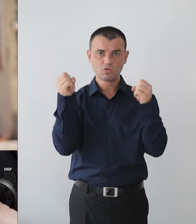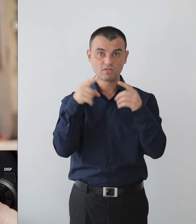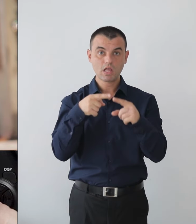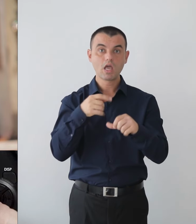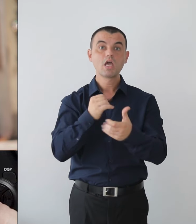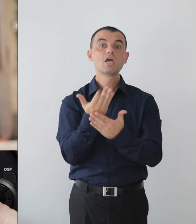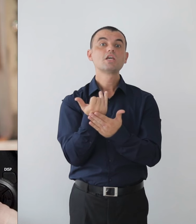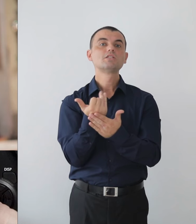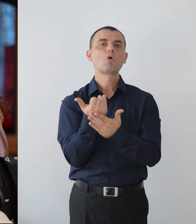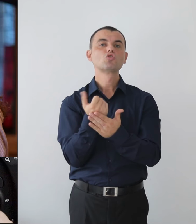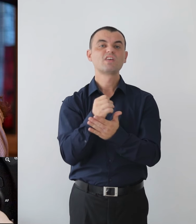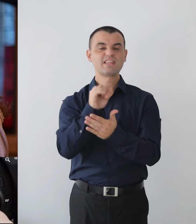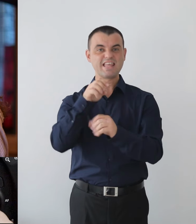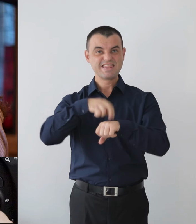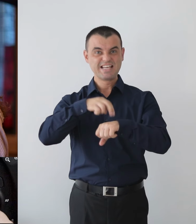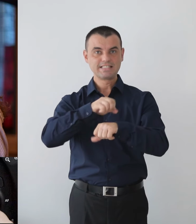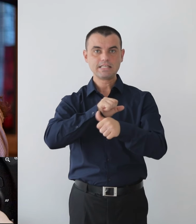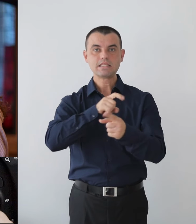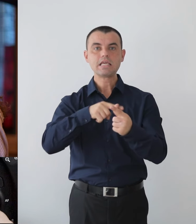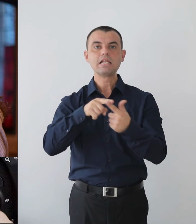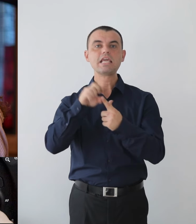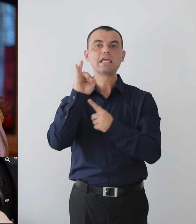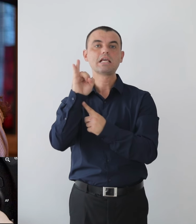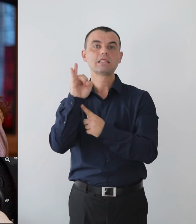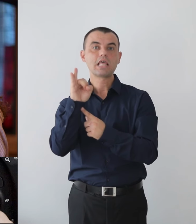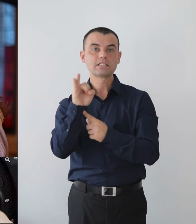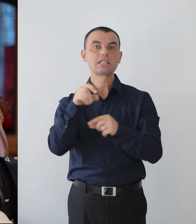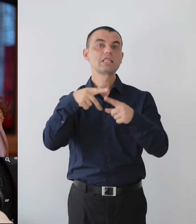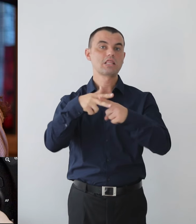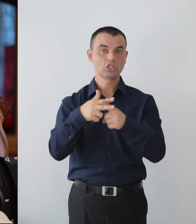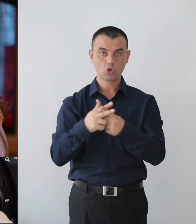използвайте Волфрам или Нажежена жичка настойка баланс на бялото.